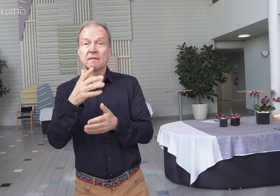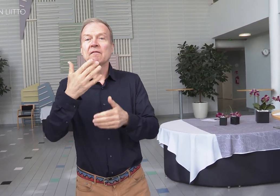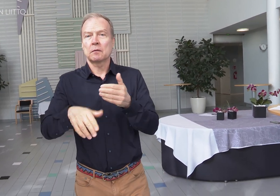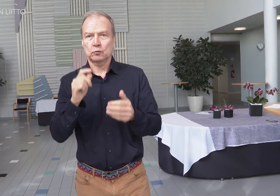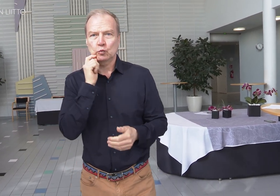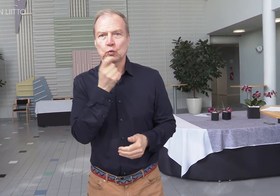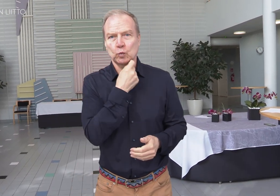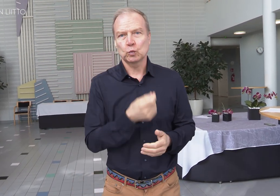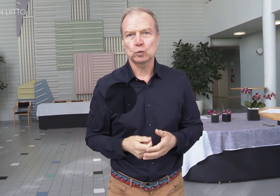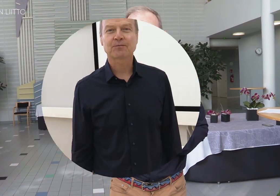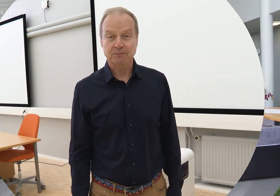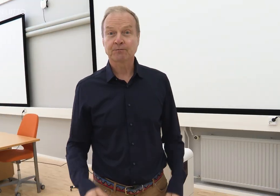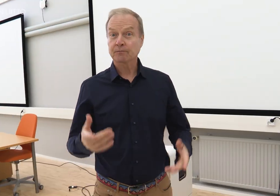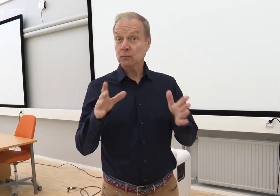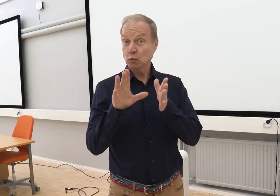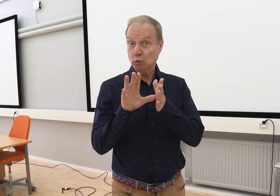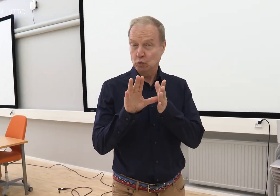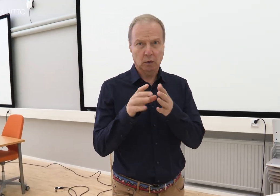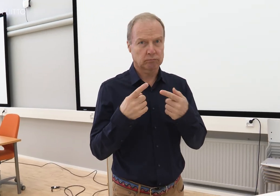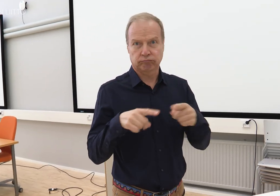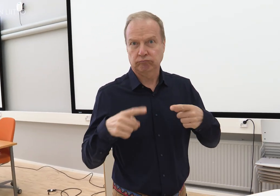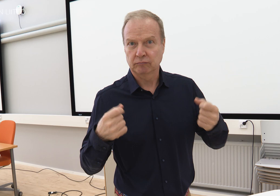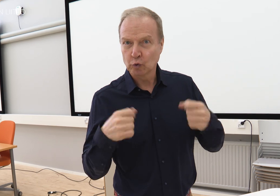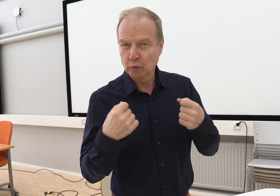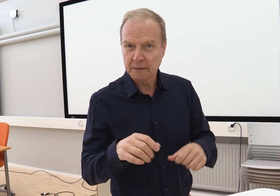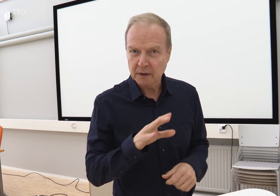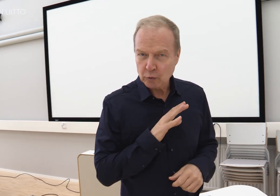Selvitys valmistuu jouluksi. Syksyn aikana Kuurojen Liitossa on monenlaista toimintaa.